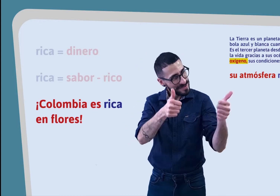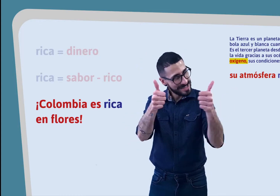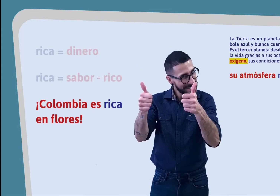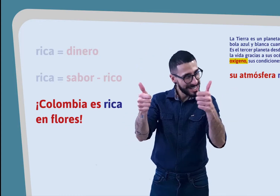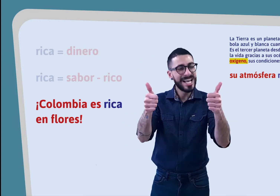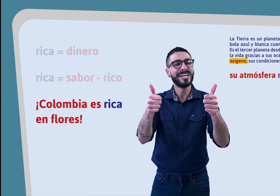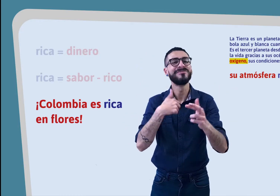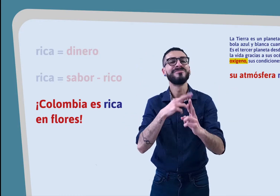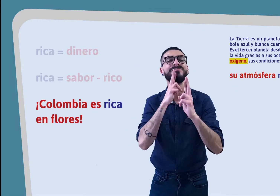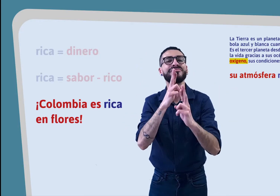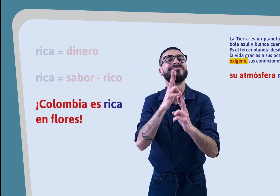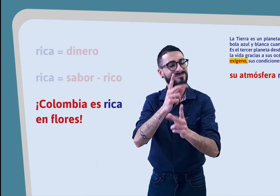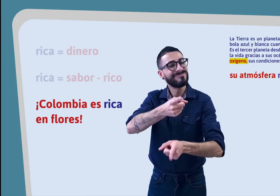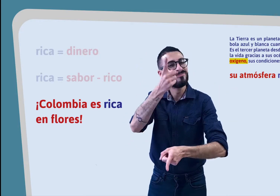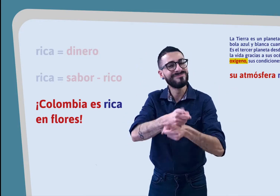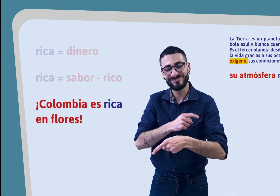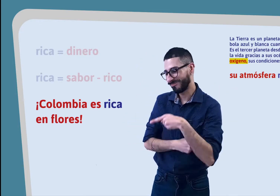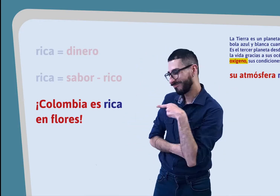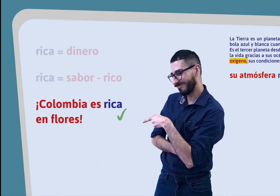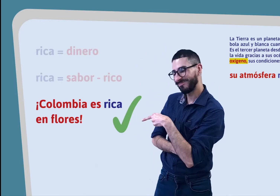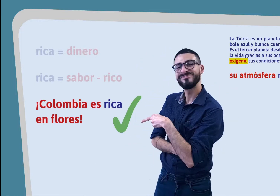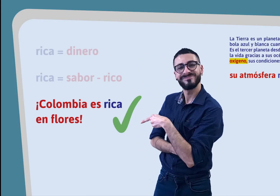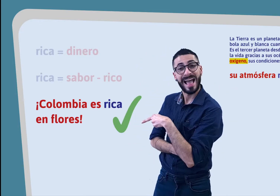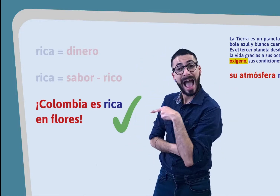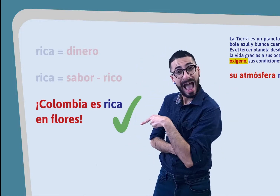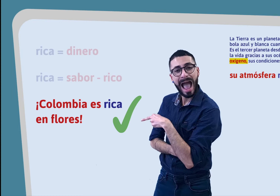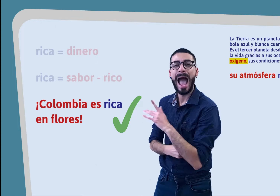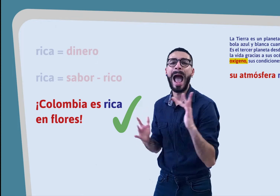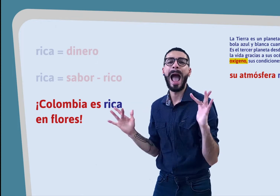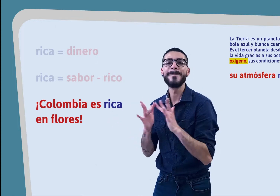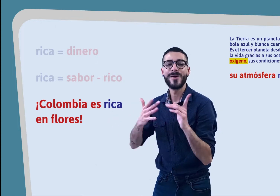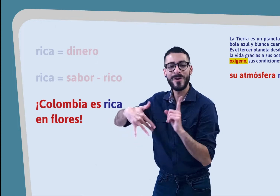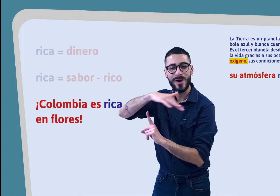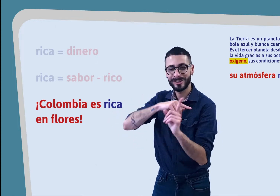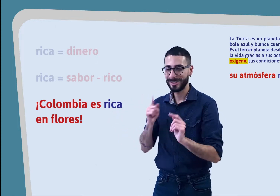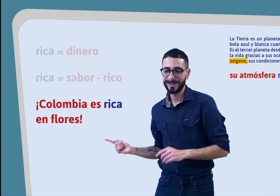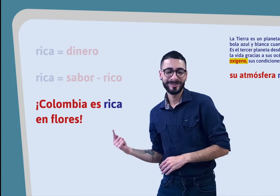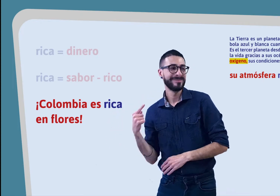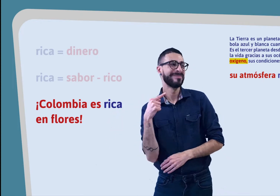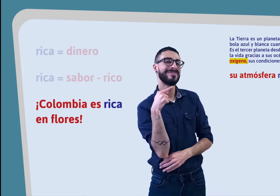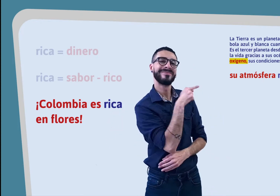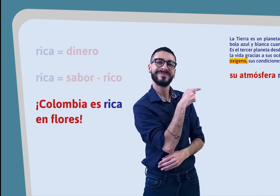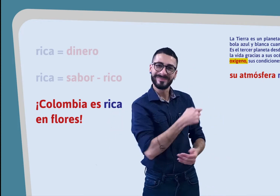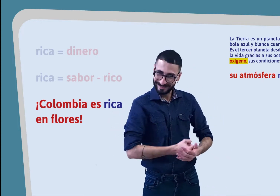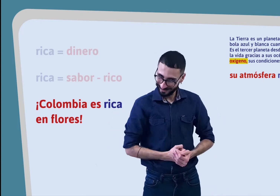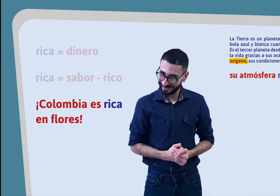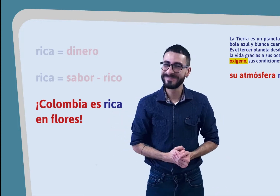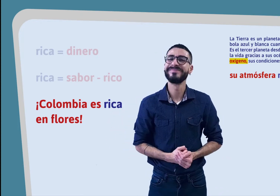Muy bien. La respuesta correcta es esta, pues es adecuada al contexto.